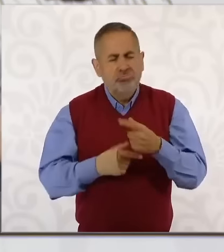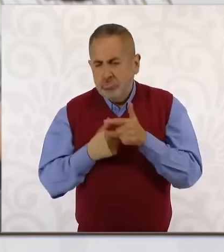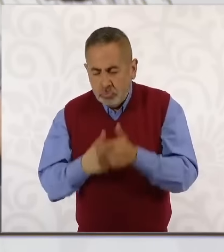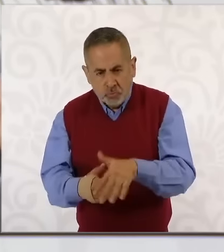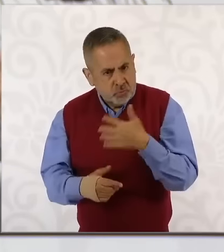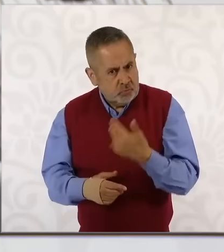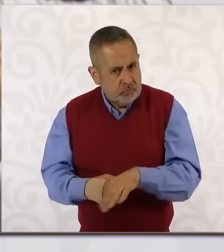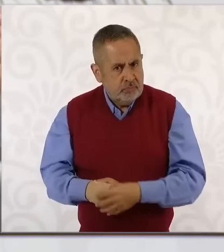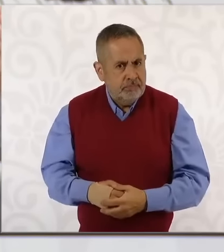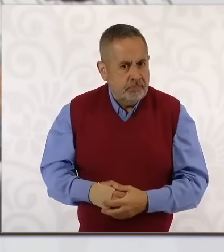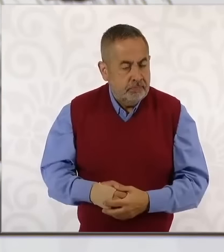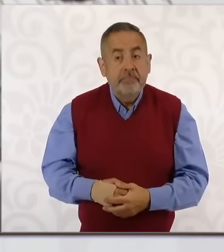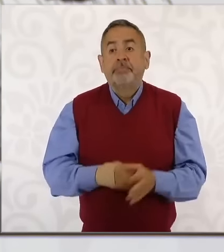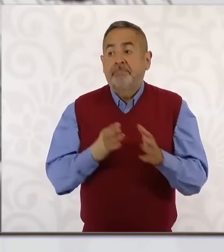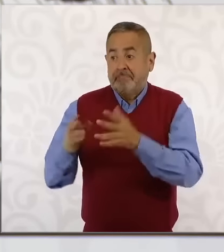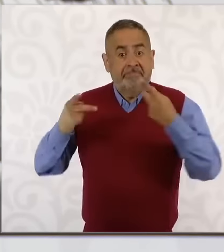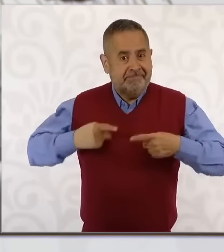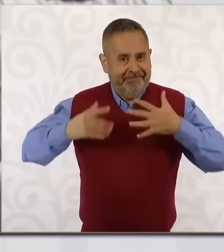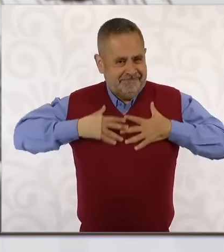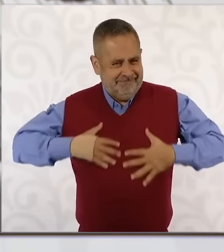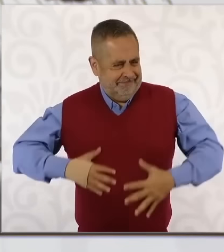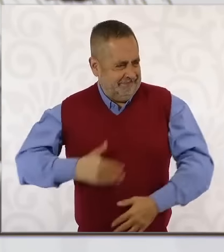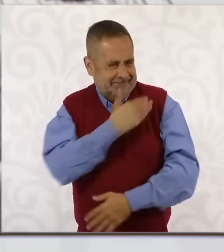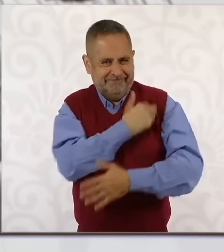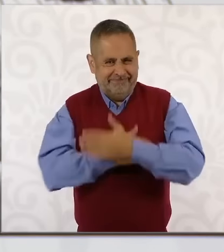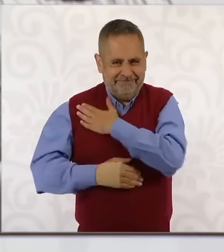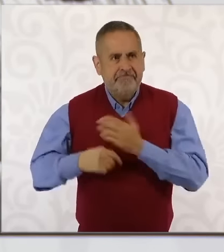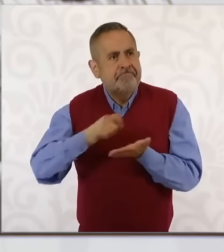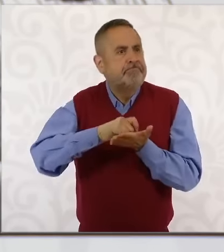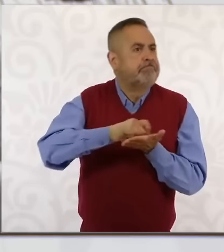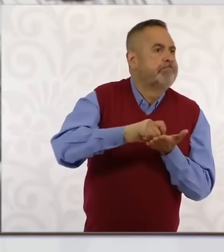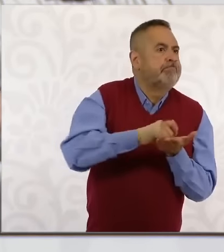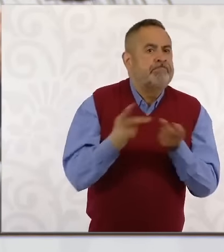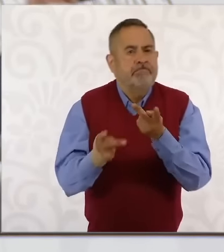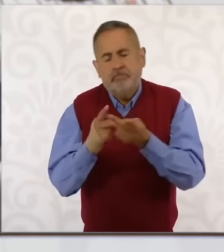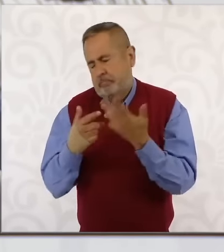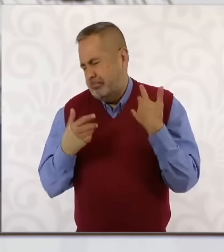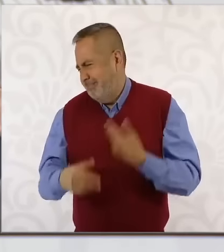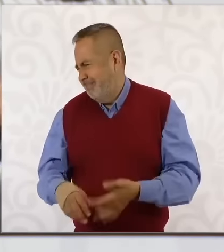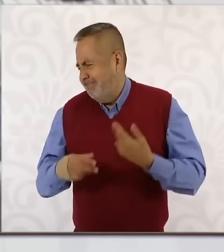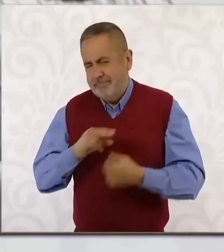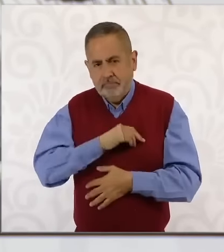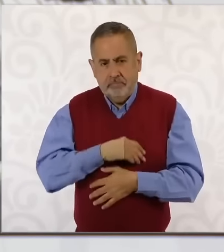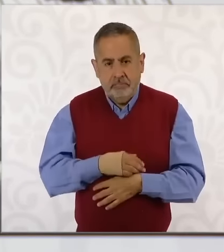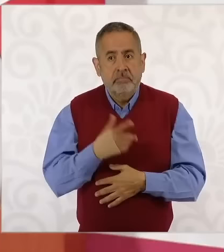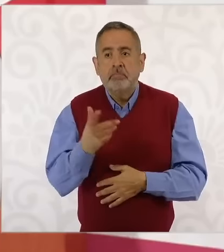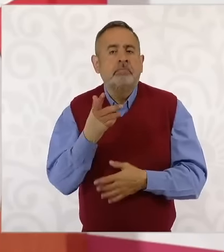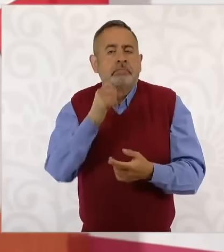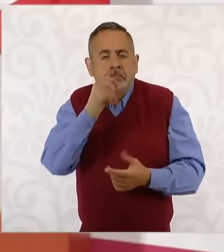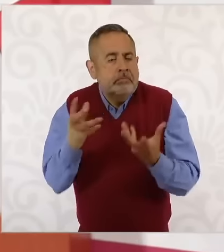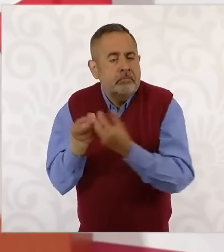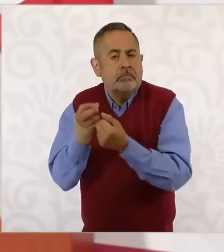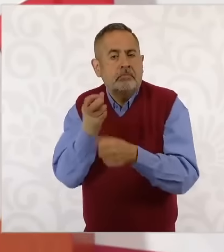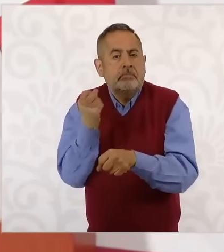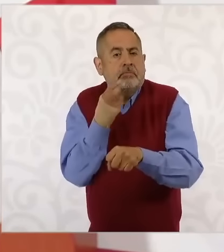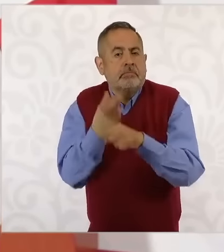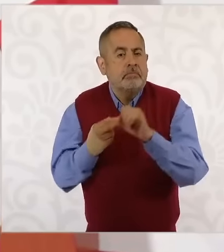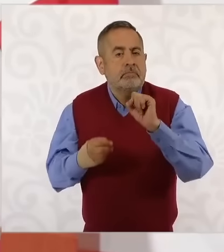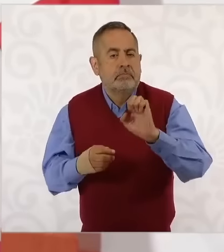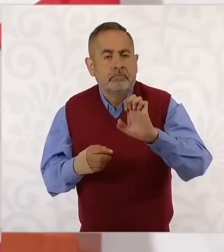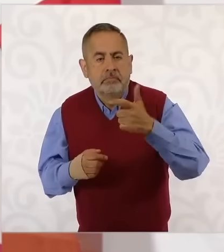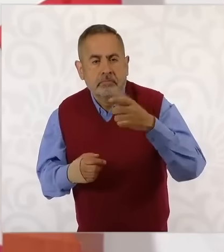nación es algo especial, pero está Secretaria de Gobernación, están muchas secretarías trabajando,